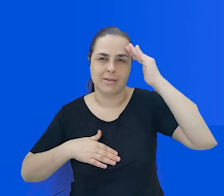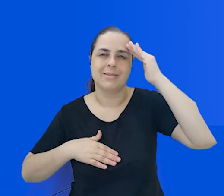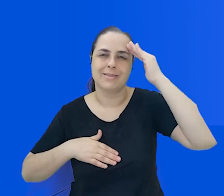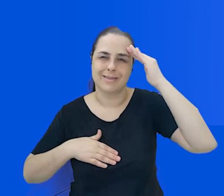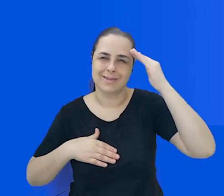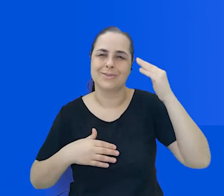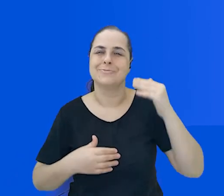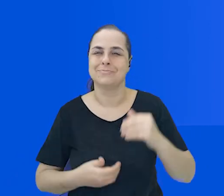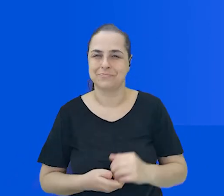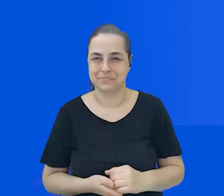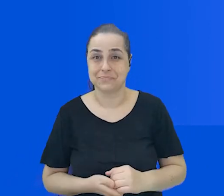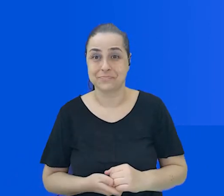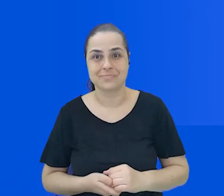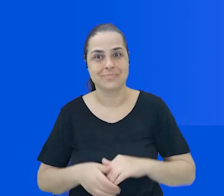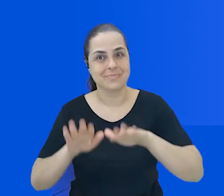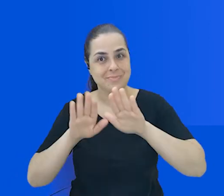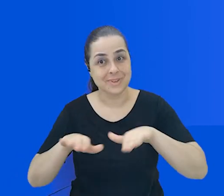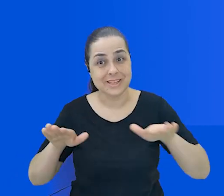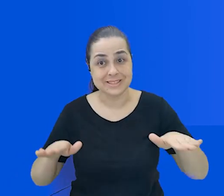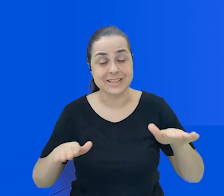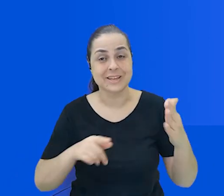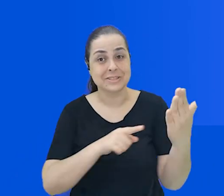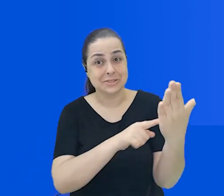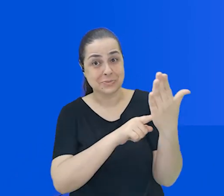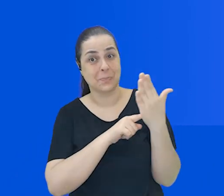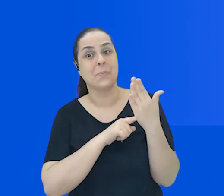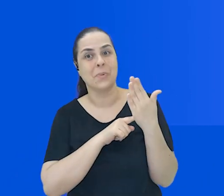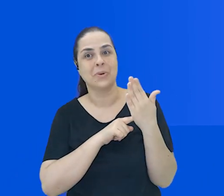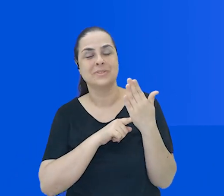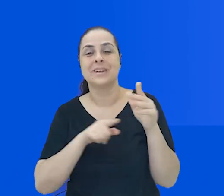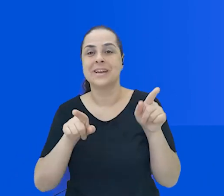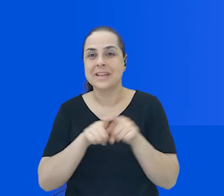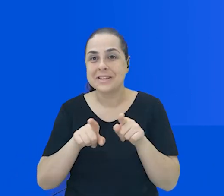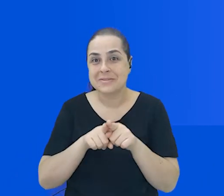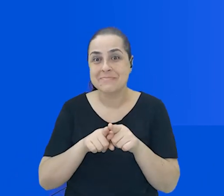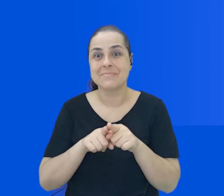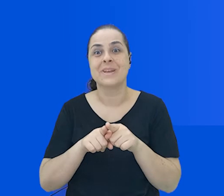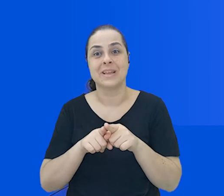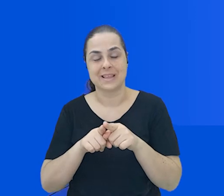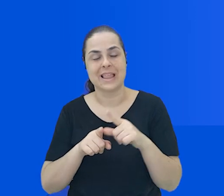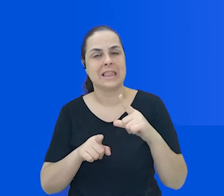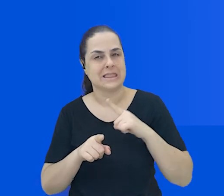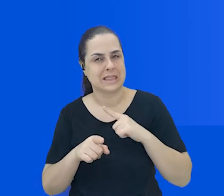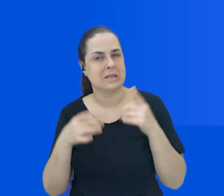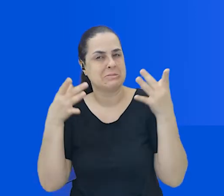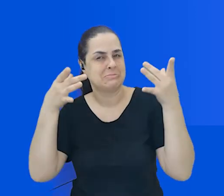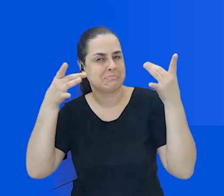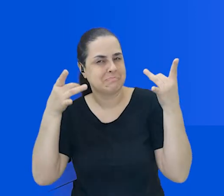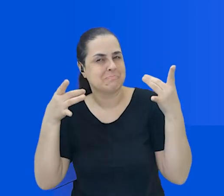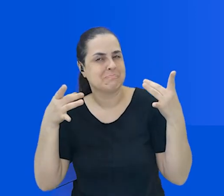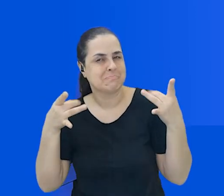Então, assim, eu acho que as crianças elas nos mostram e depois a gente vai tendo muitos recursos sofisticados para driblar,